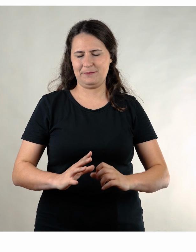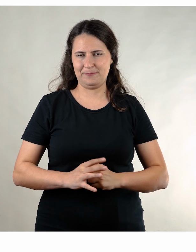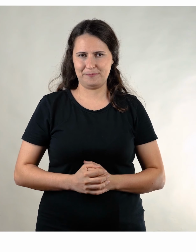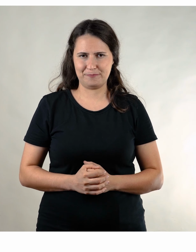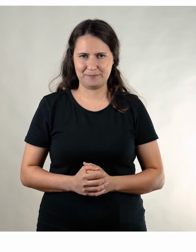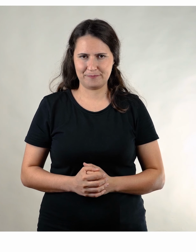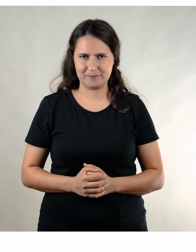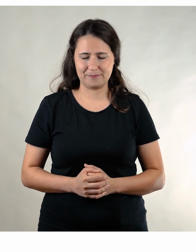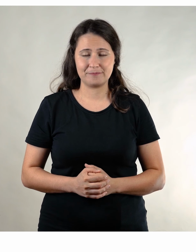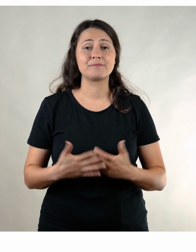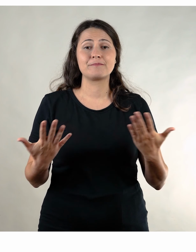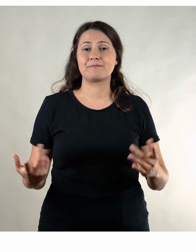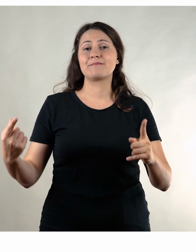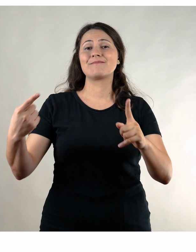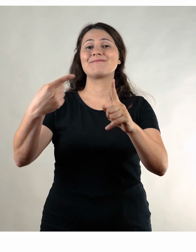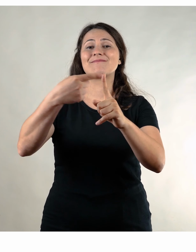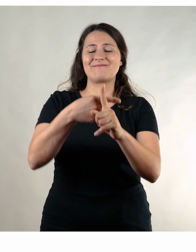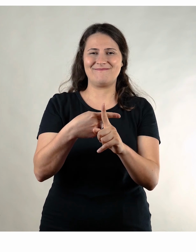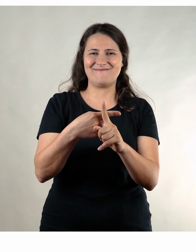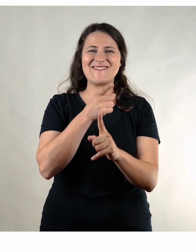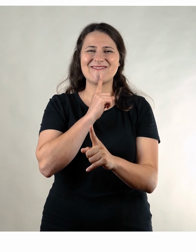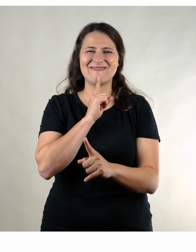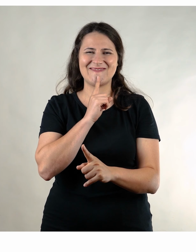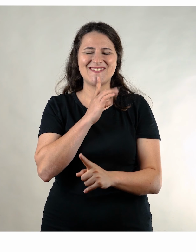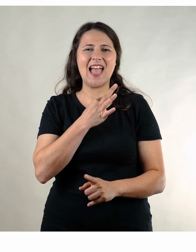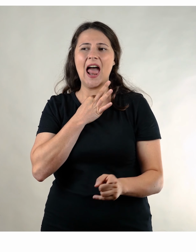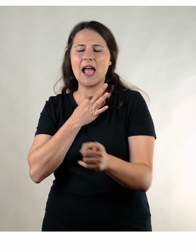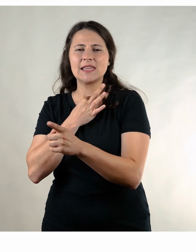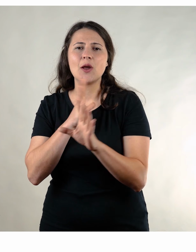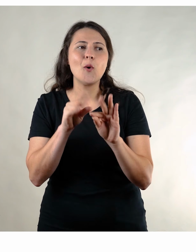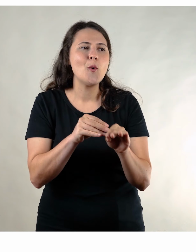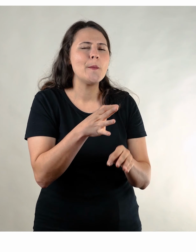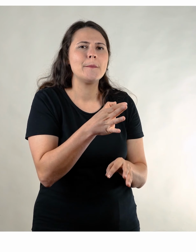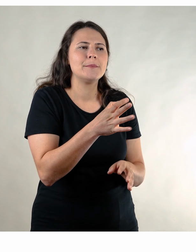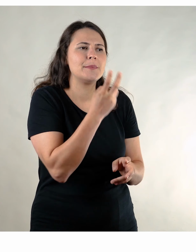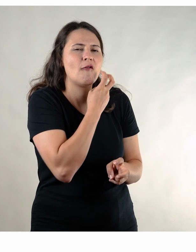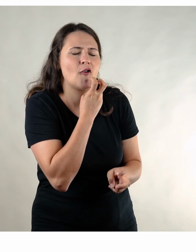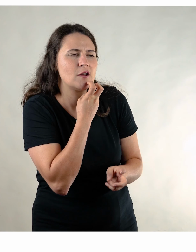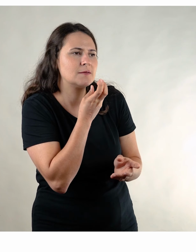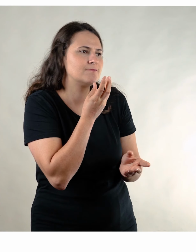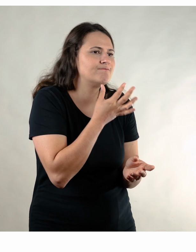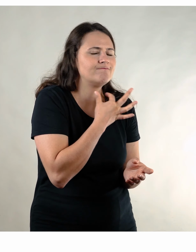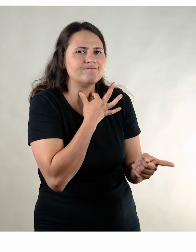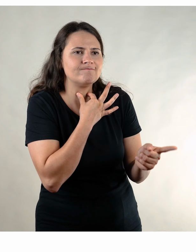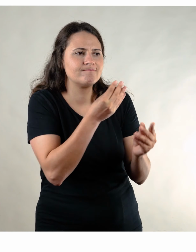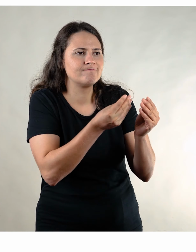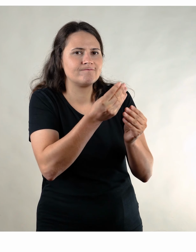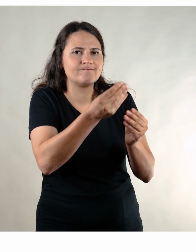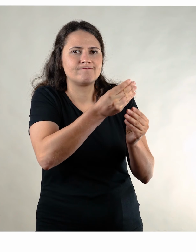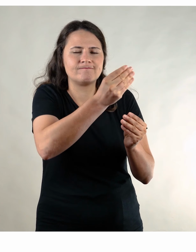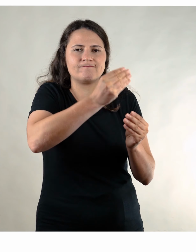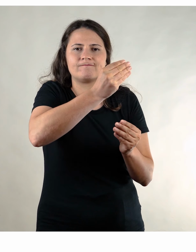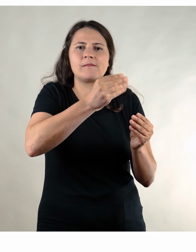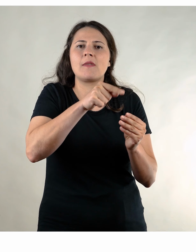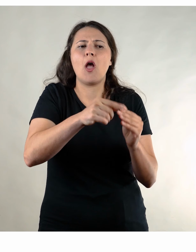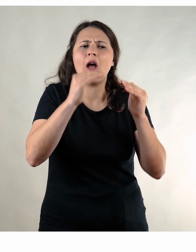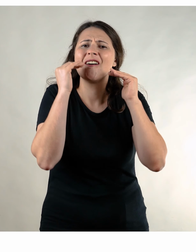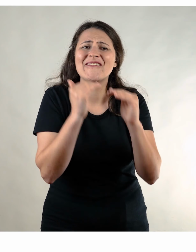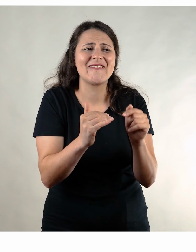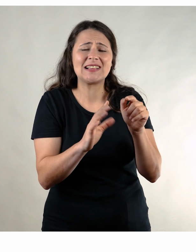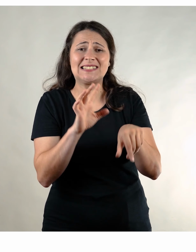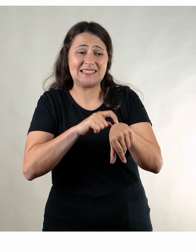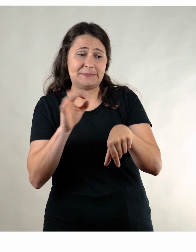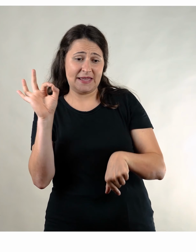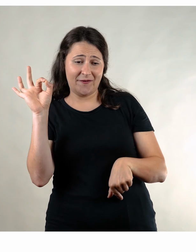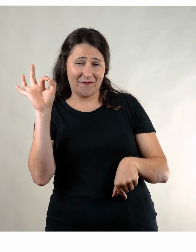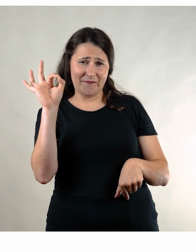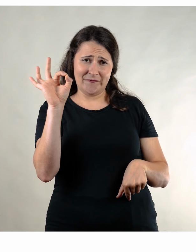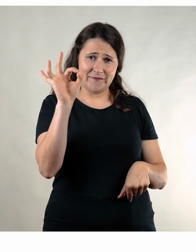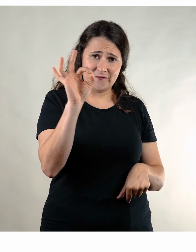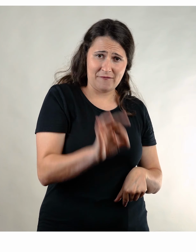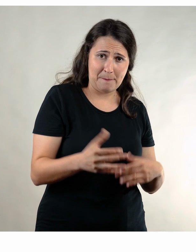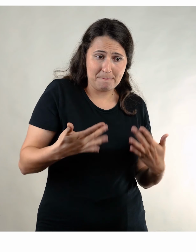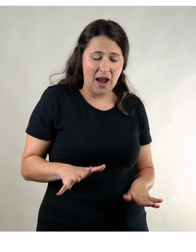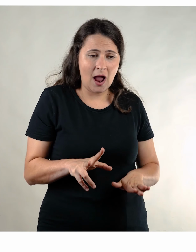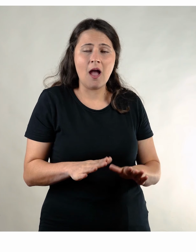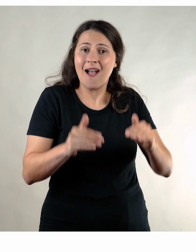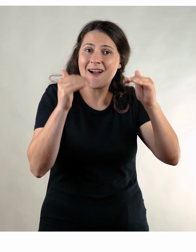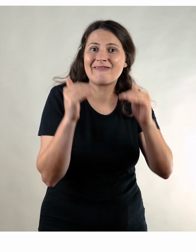Επιπλέον, αυτή η ανάγκη πληροφόρησης συνεχίζεται και μετά την άφιξη.